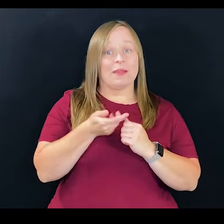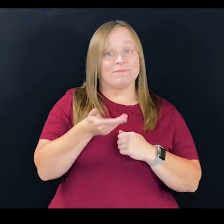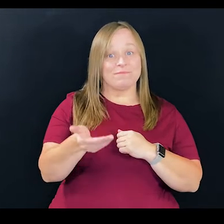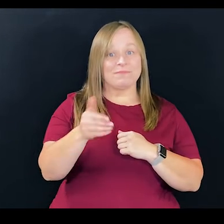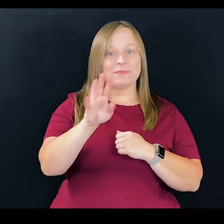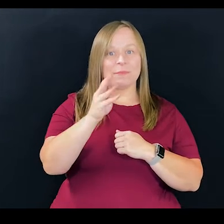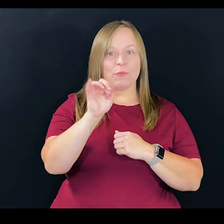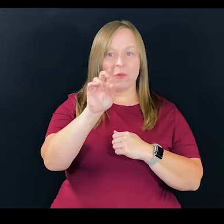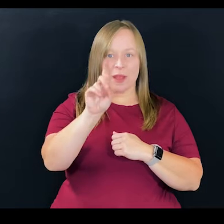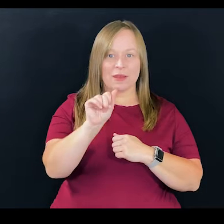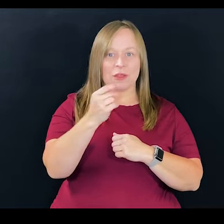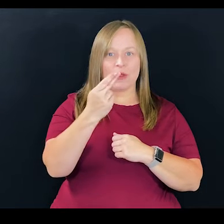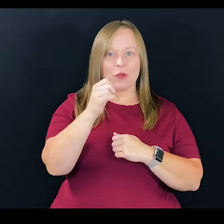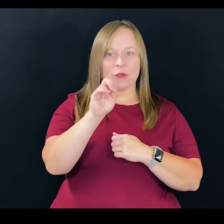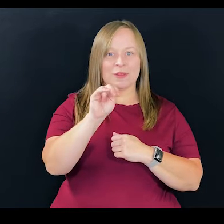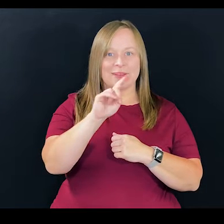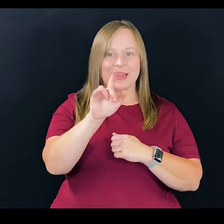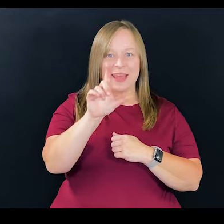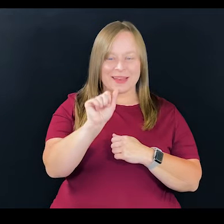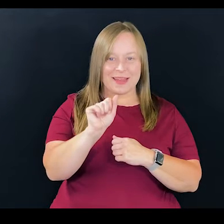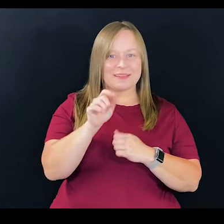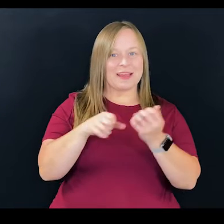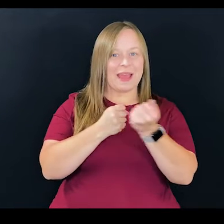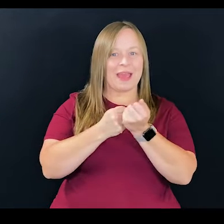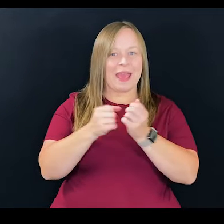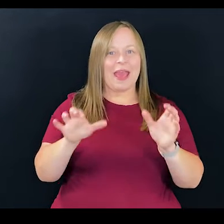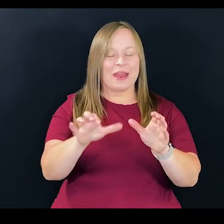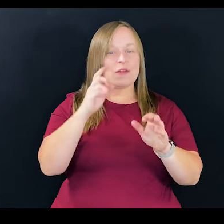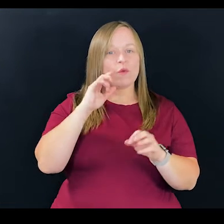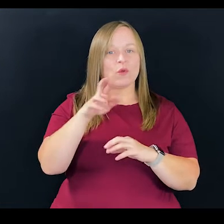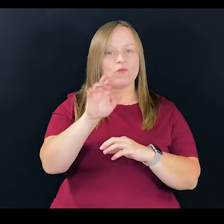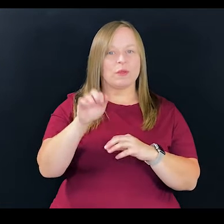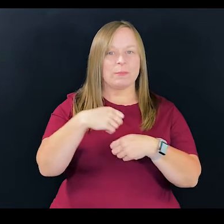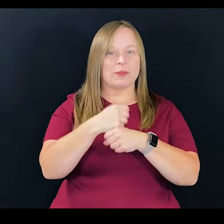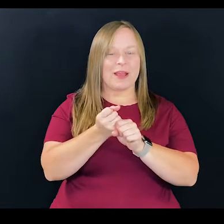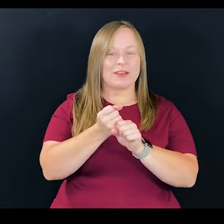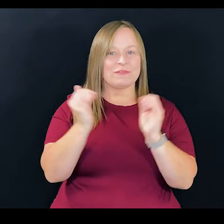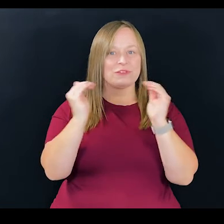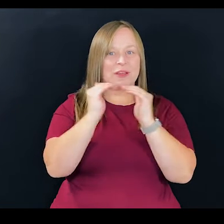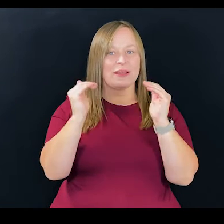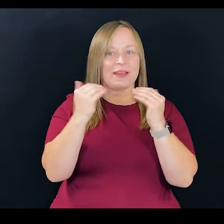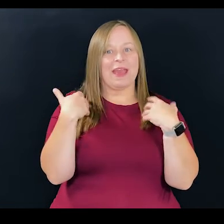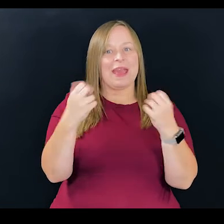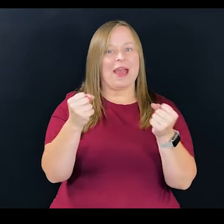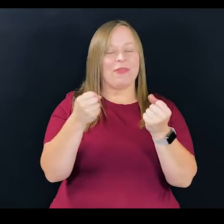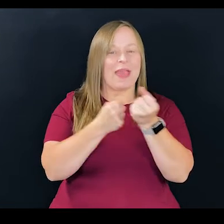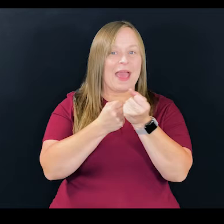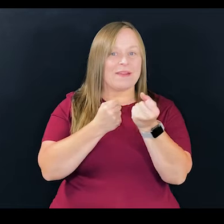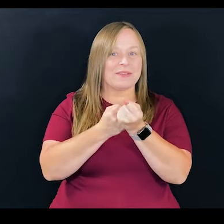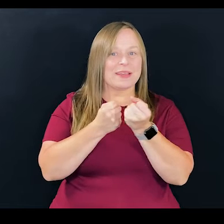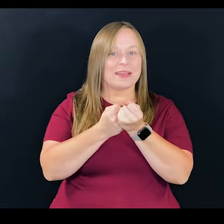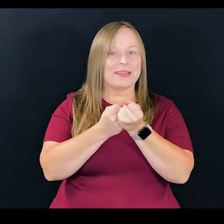Hoy tenemos a Brenda Hernández. Brenda es una activista por la justicia reproductiva y promotora de salud